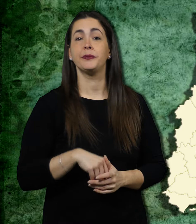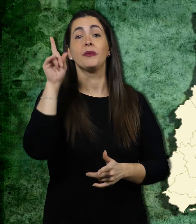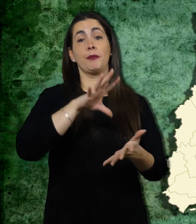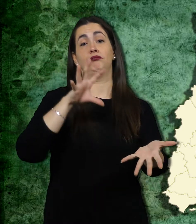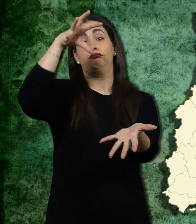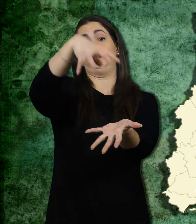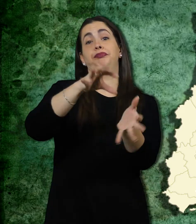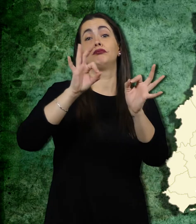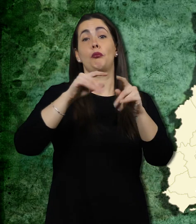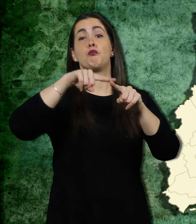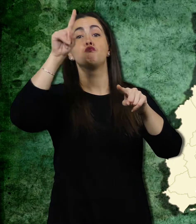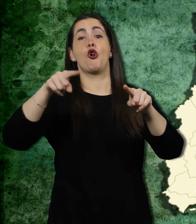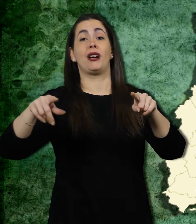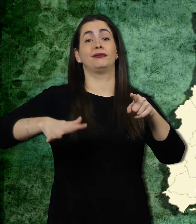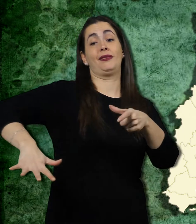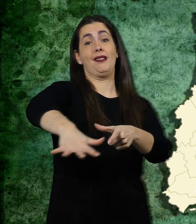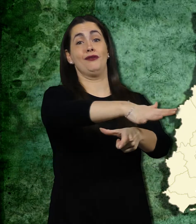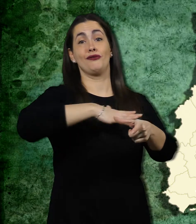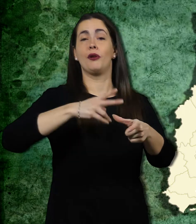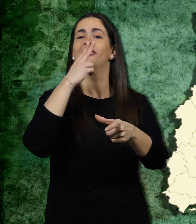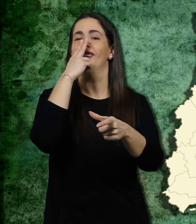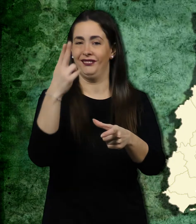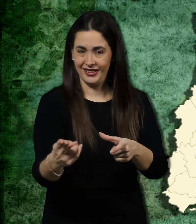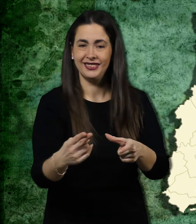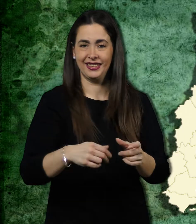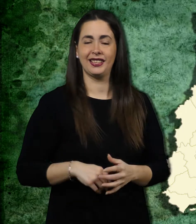Visitar el conjunt del monestir de Sant Cugat.